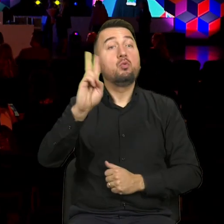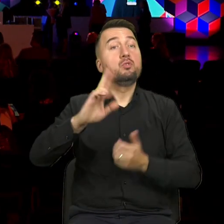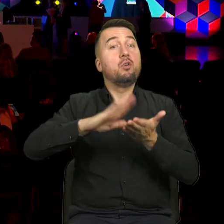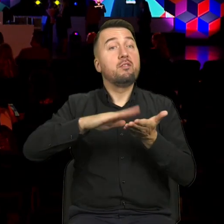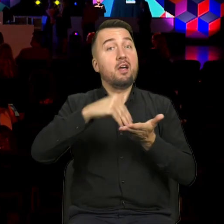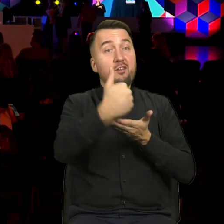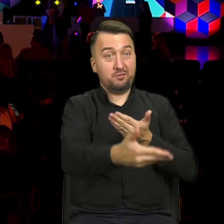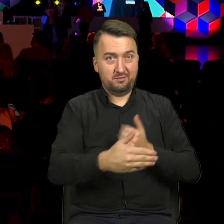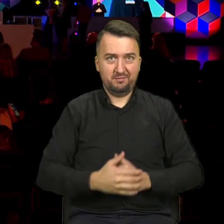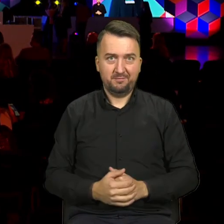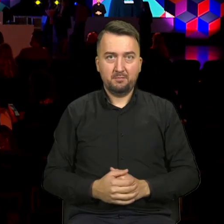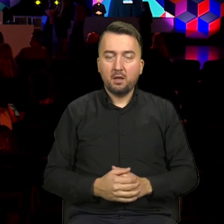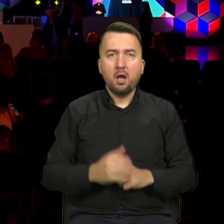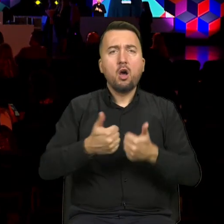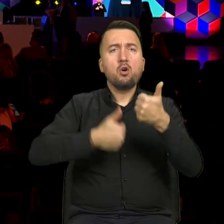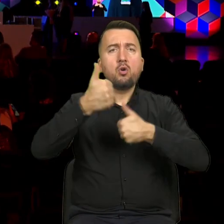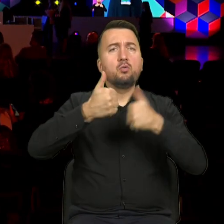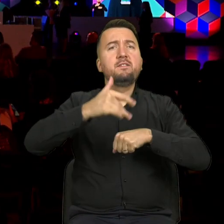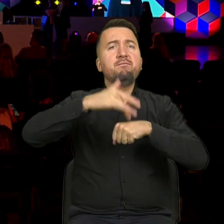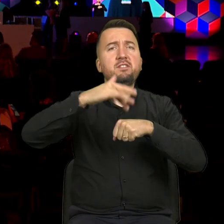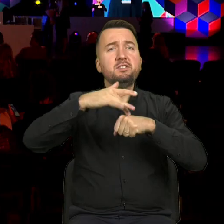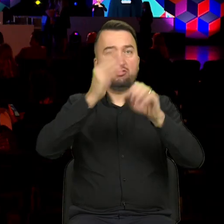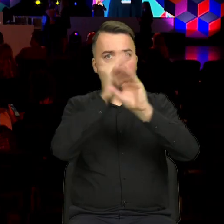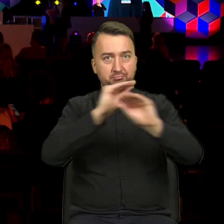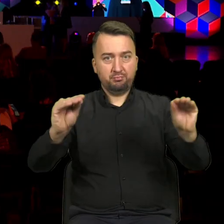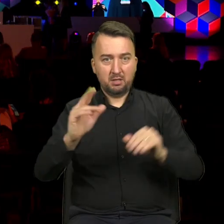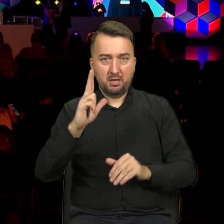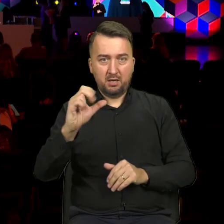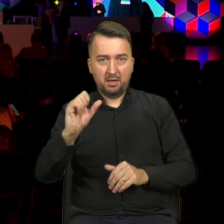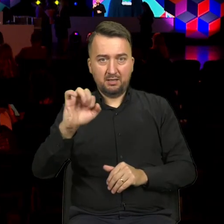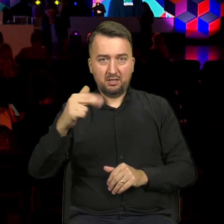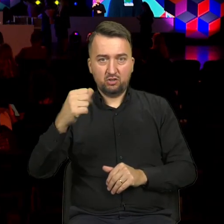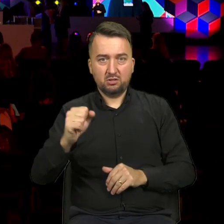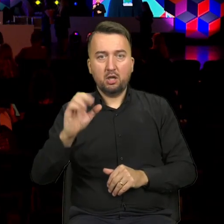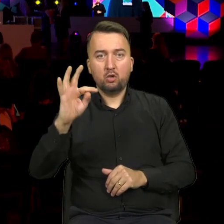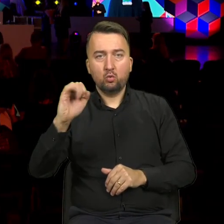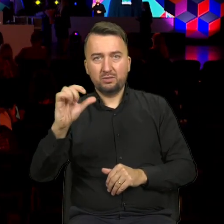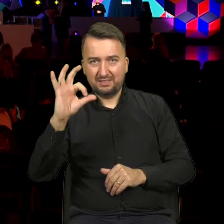A wyniki konkursu ogłosi pani Katarzyna Tulkis-Błesnowska, którą zapraszam na scenę.